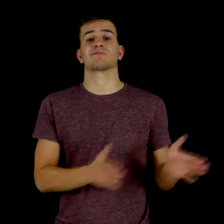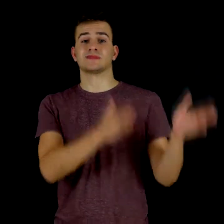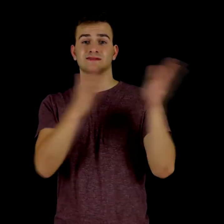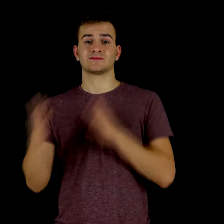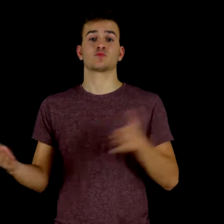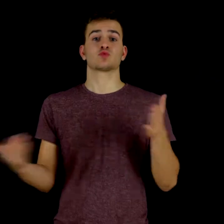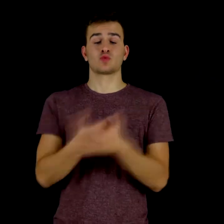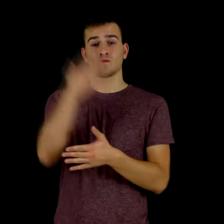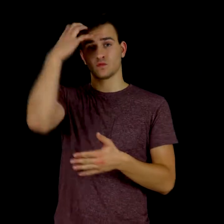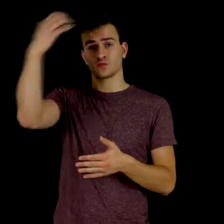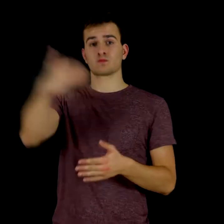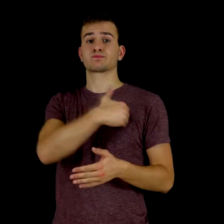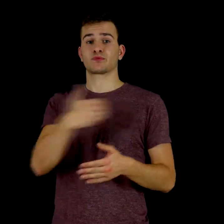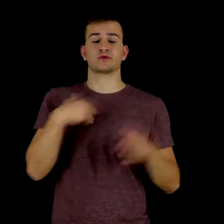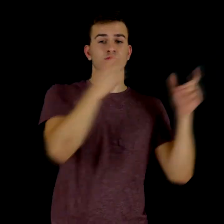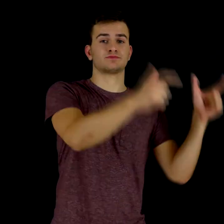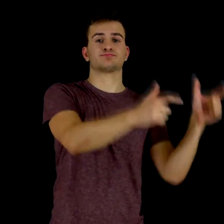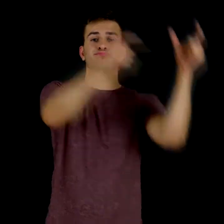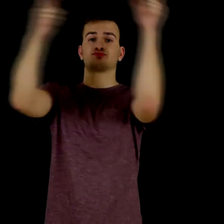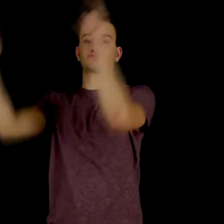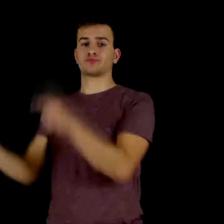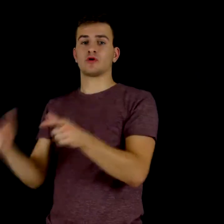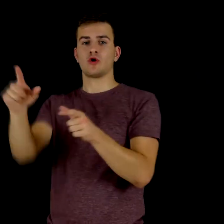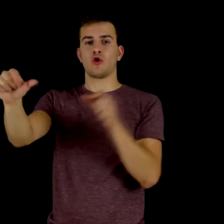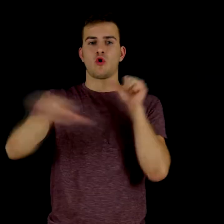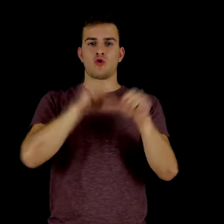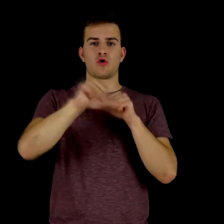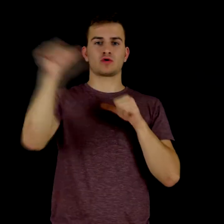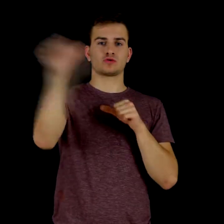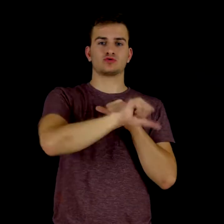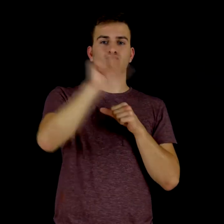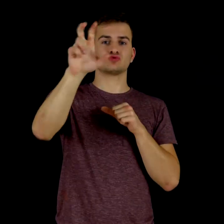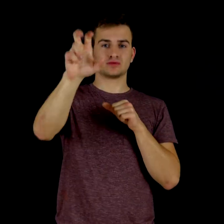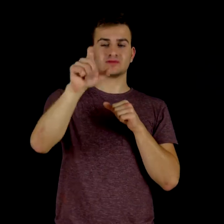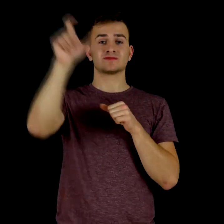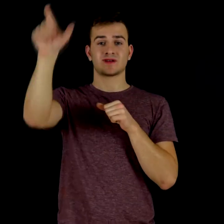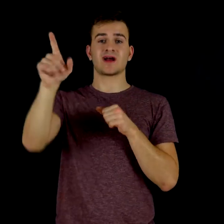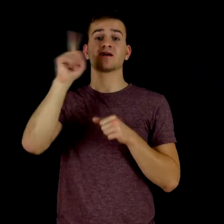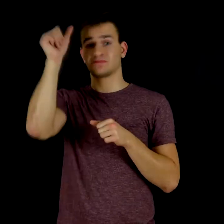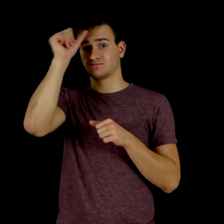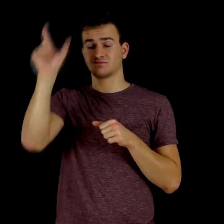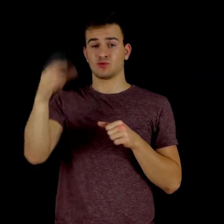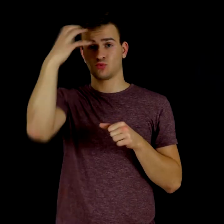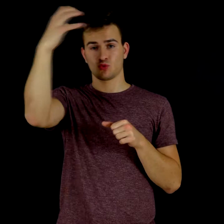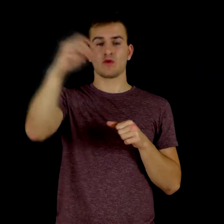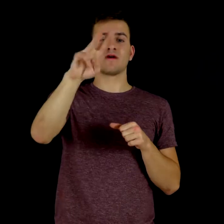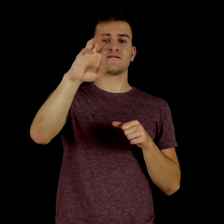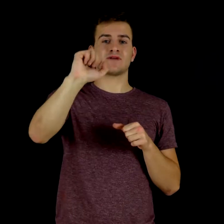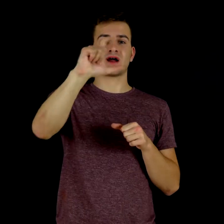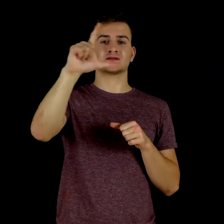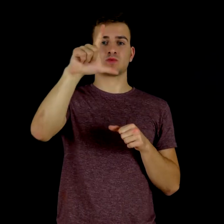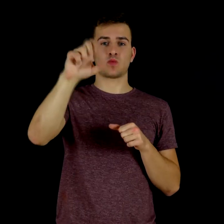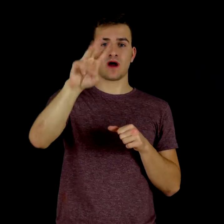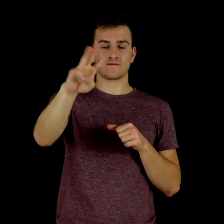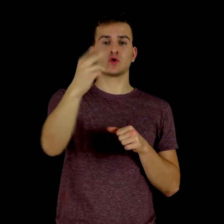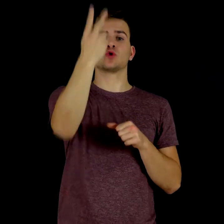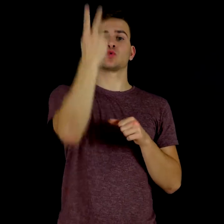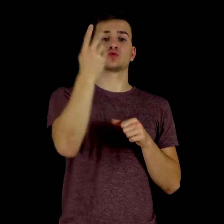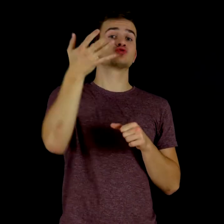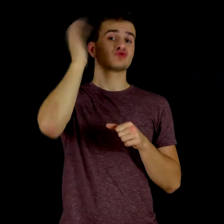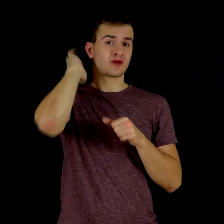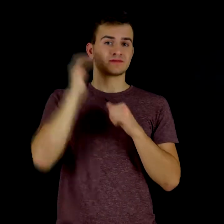Następnie na króla Polski koronował się w 1300 roku Wacław II czeski.